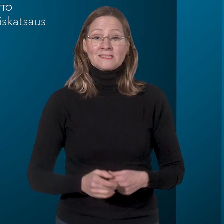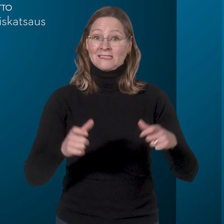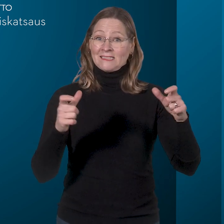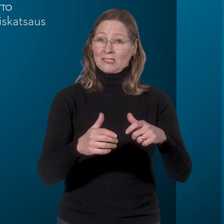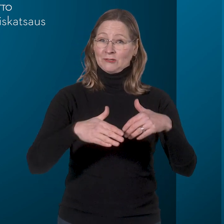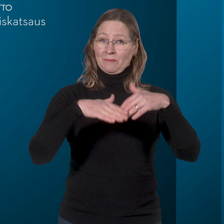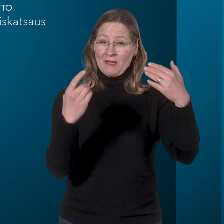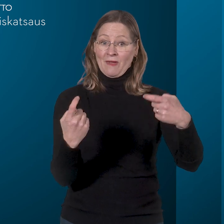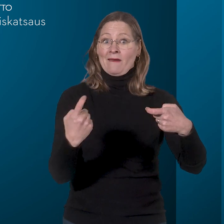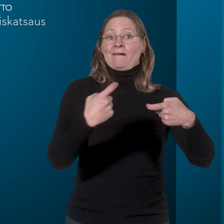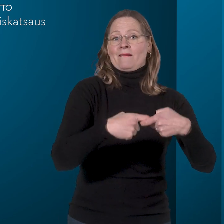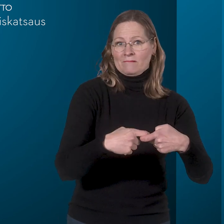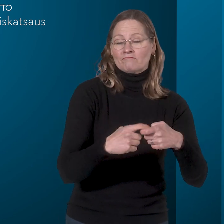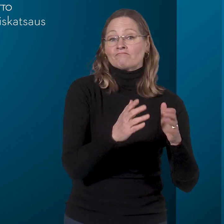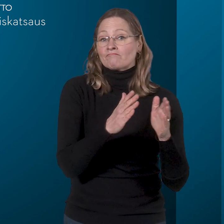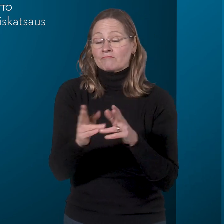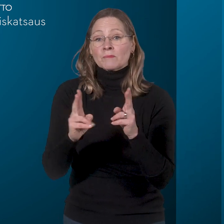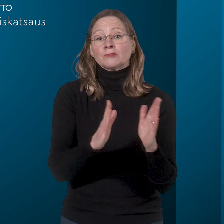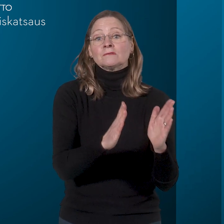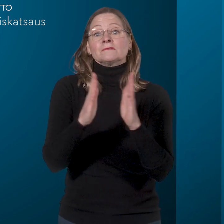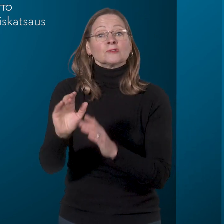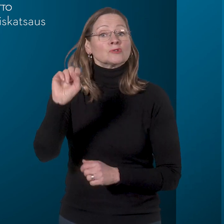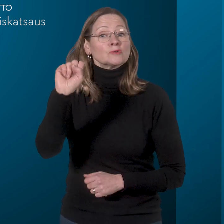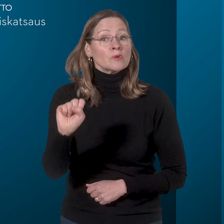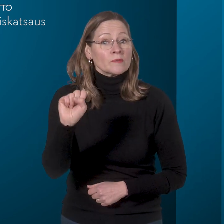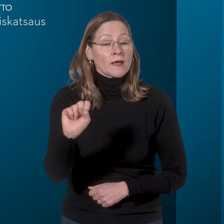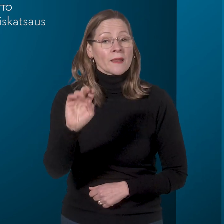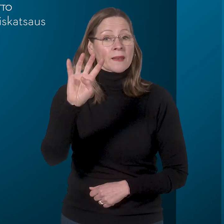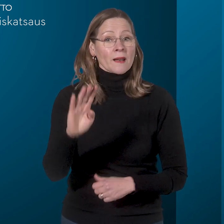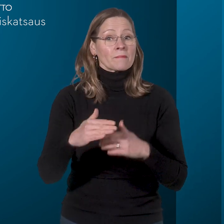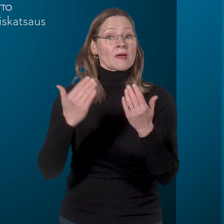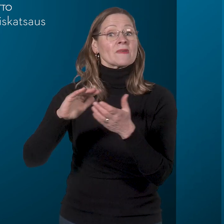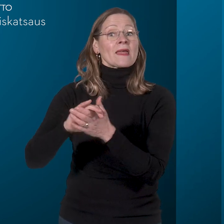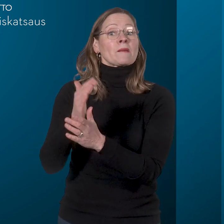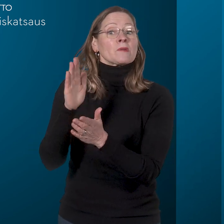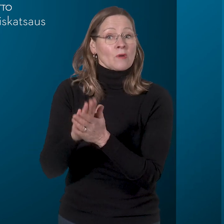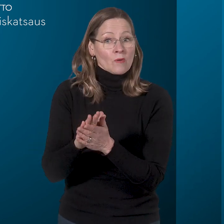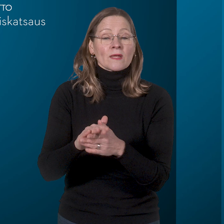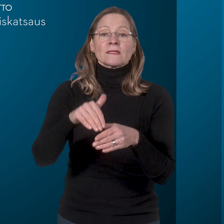Järjestöpäivien yhteydessä järjestetään myössunnuntaina 4.2.2024 -